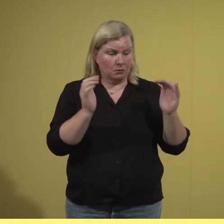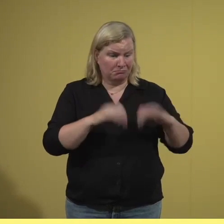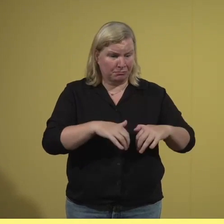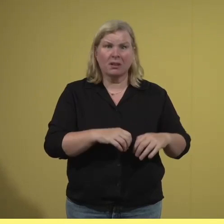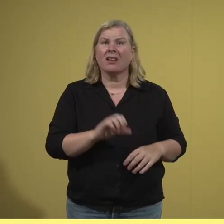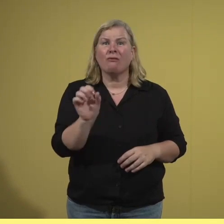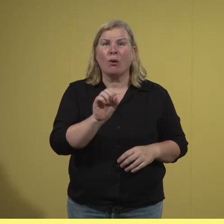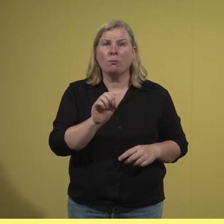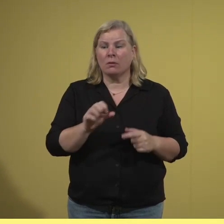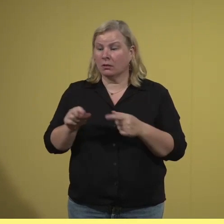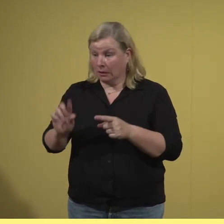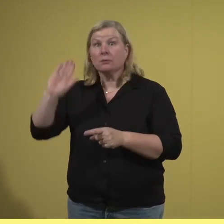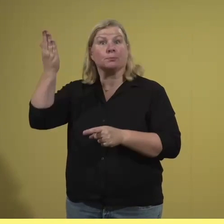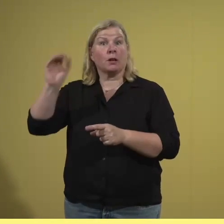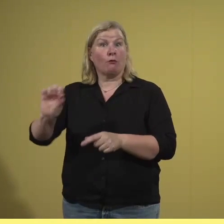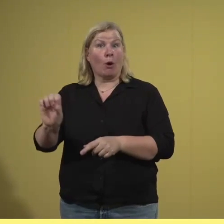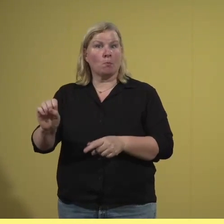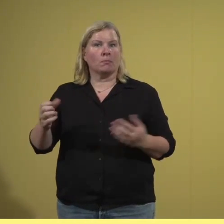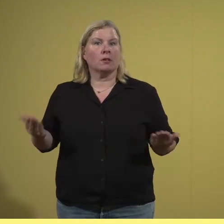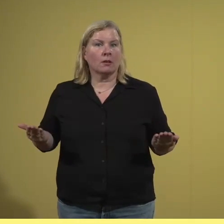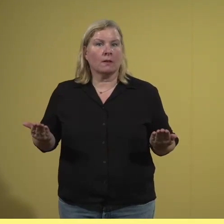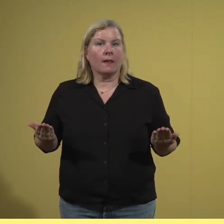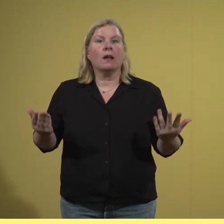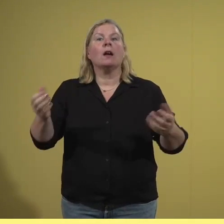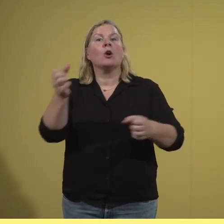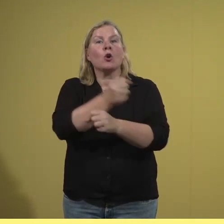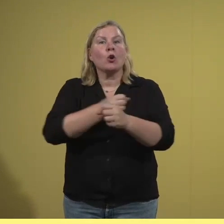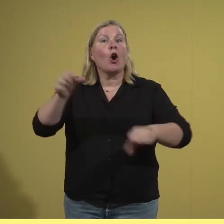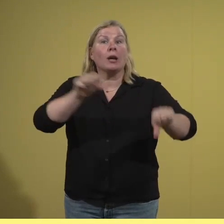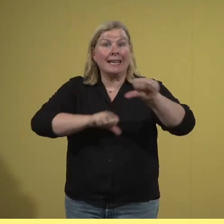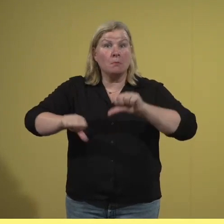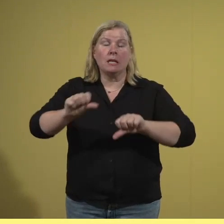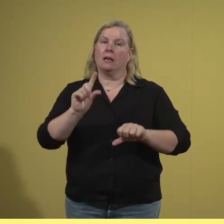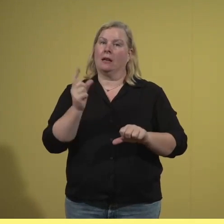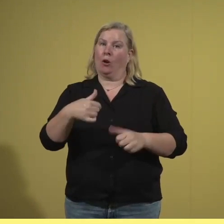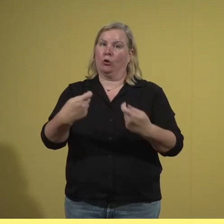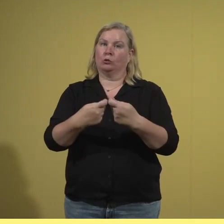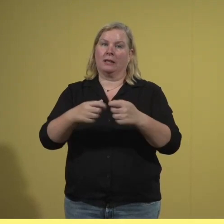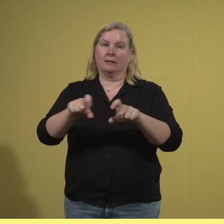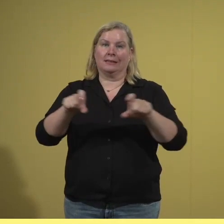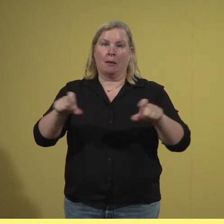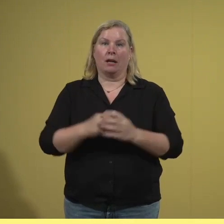Warum gelingt das eine so und das andere nicht? Warum ist das so? Dann auch Kochchemie, finde ich sehr spannend.